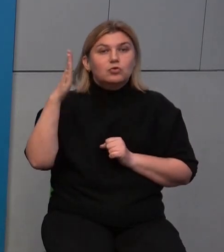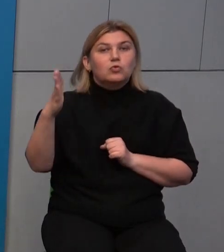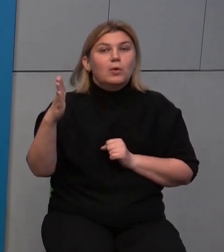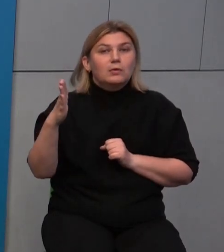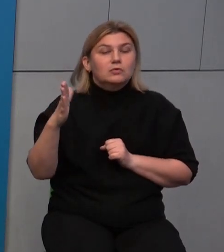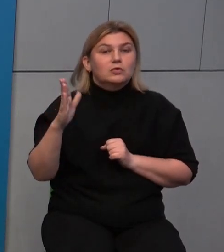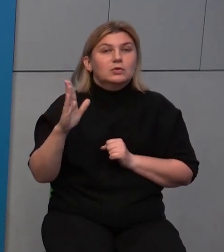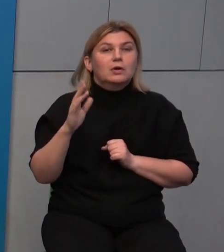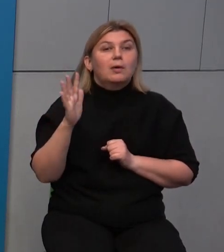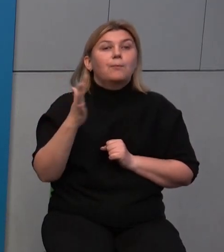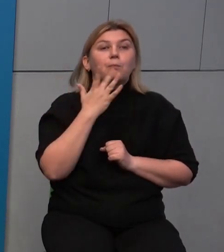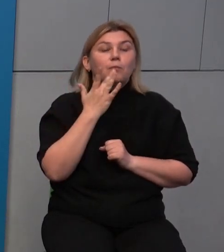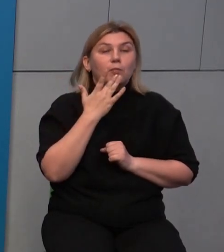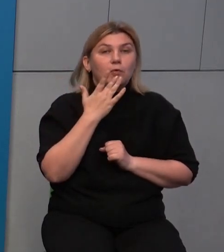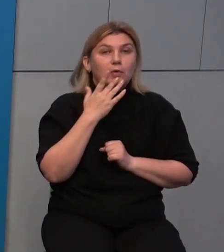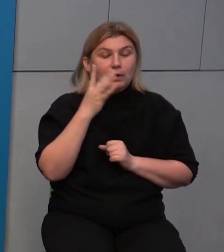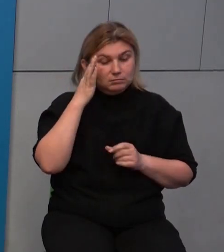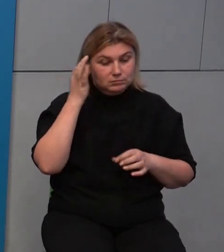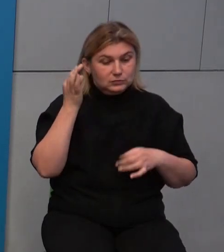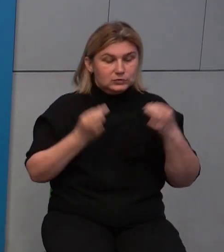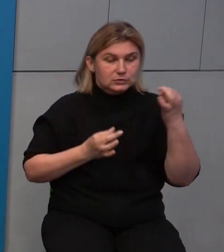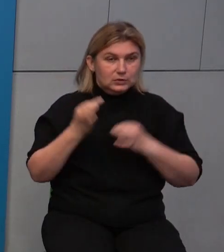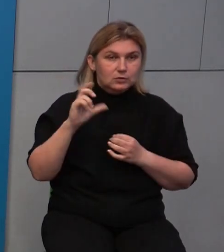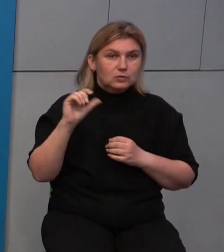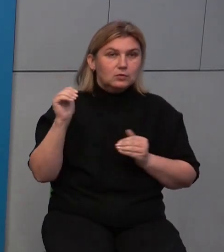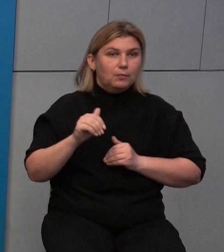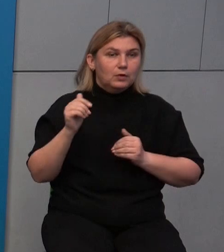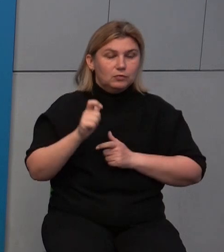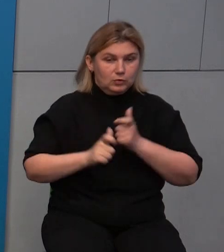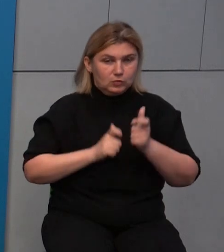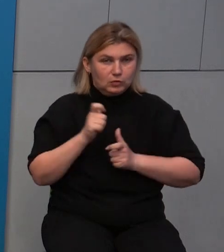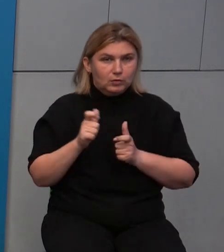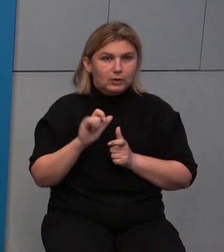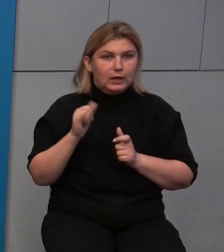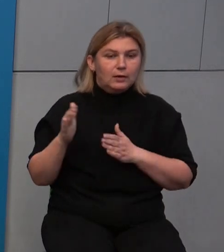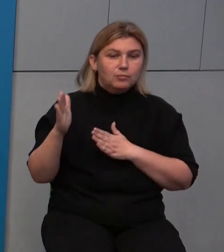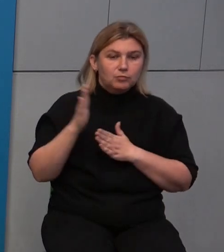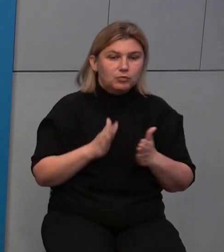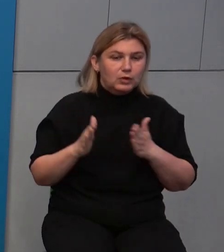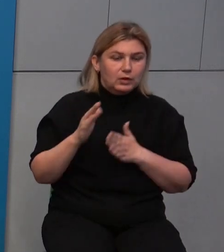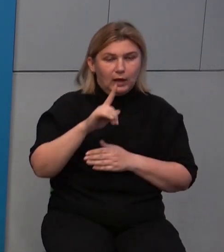On raczej mówił zastanówmy się, co możemy zrobić, jak się możemy przygotować jako społeczeństwo,